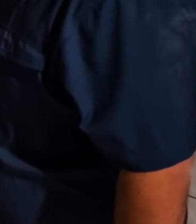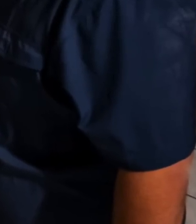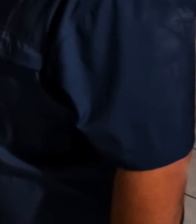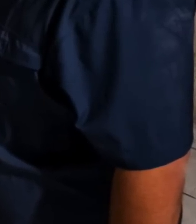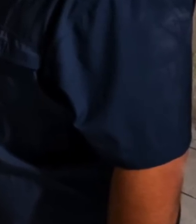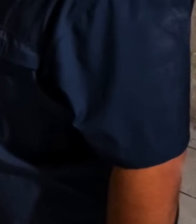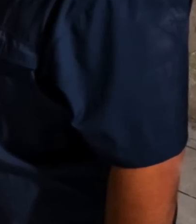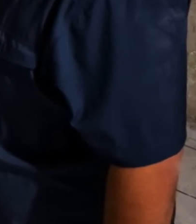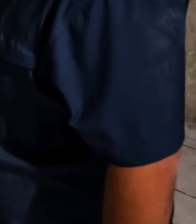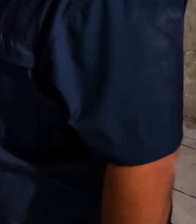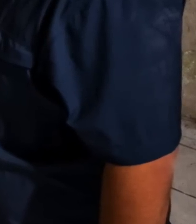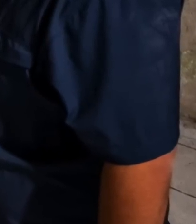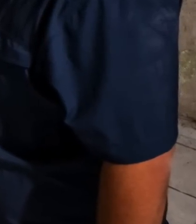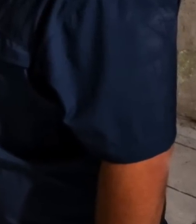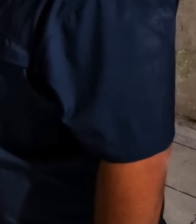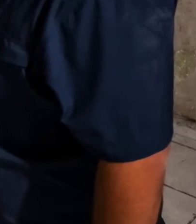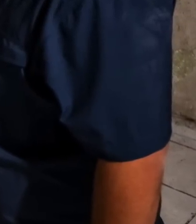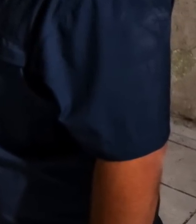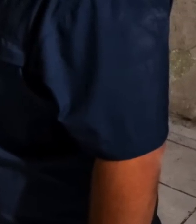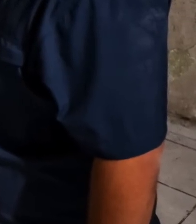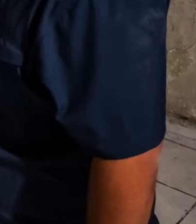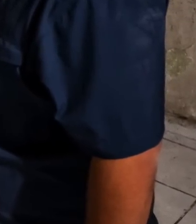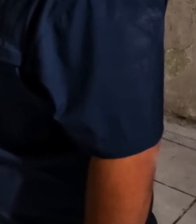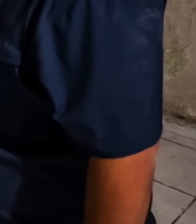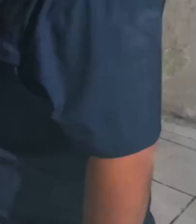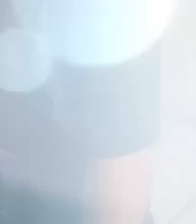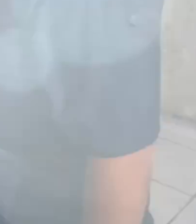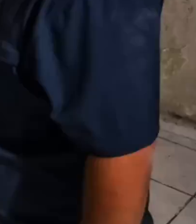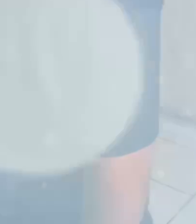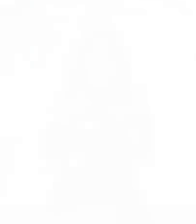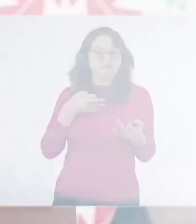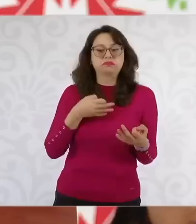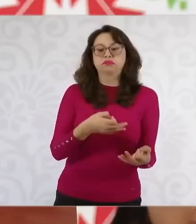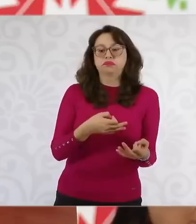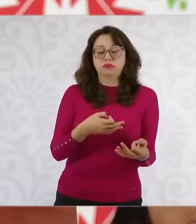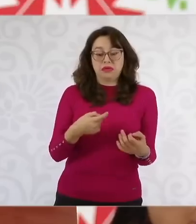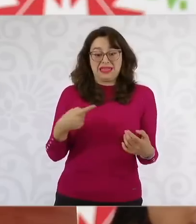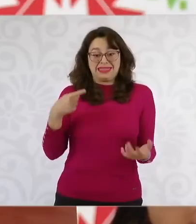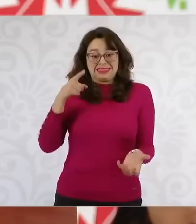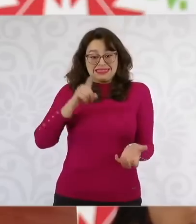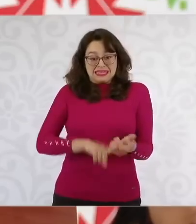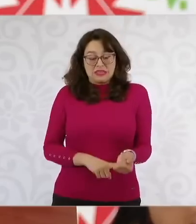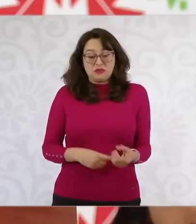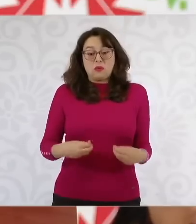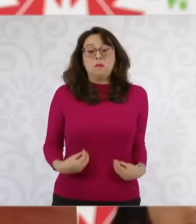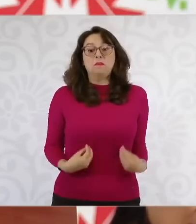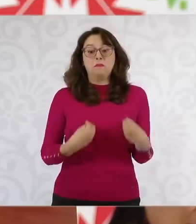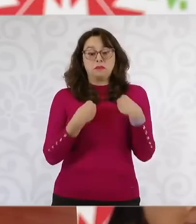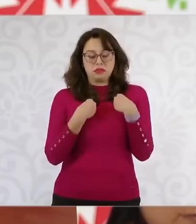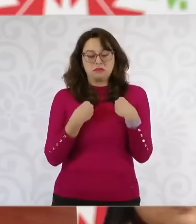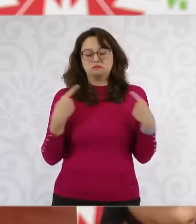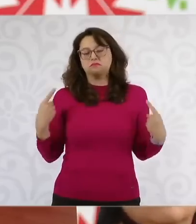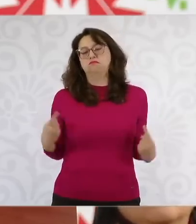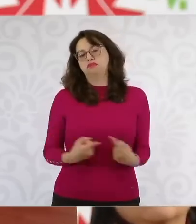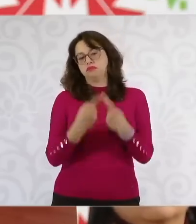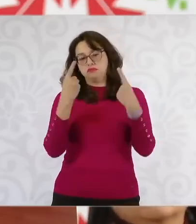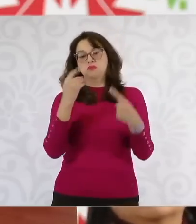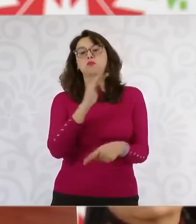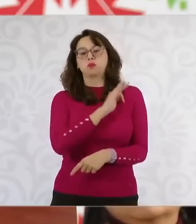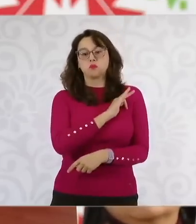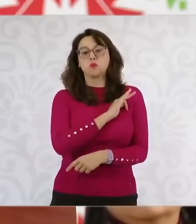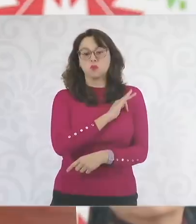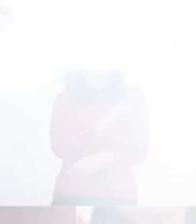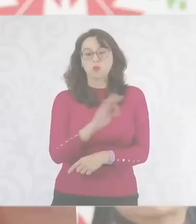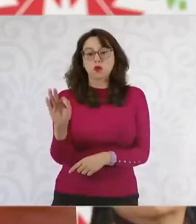centro de Culiacán Sinaloa y aseguró que no tienen elementos suficientes para demostrar que se trata